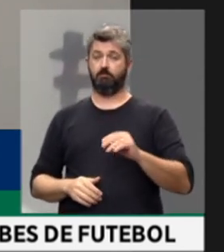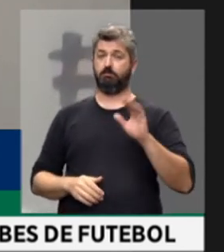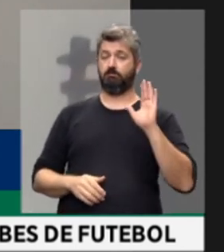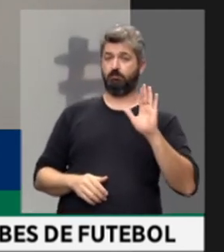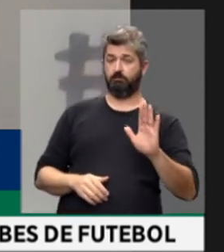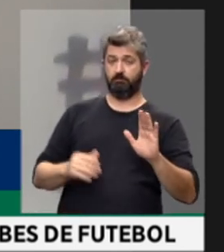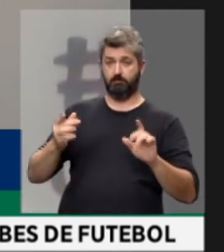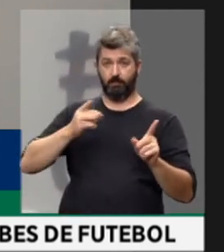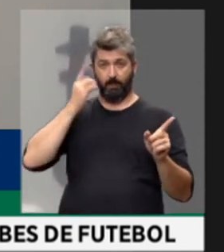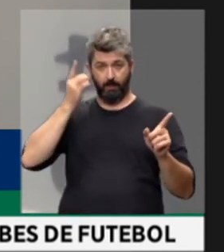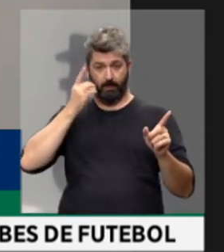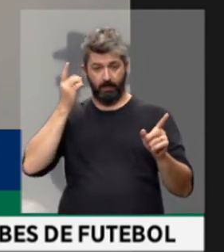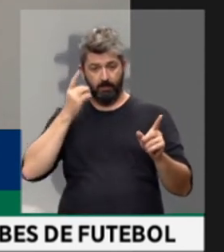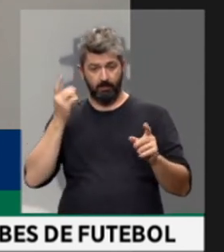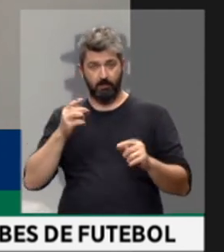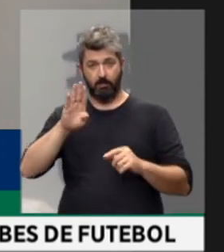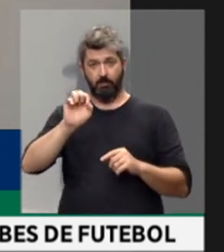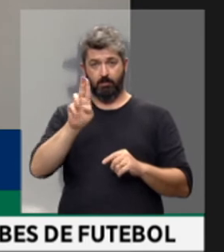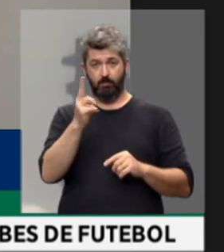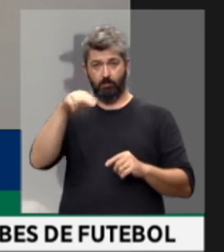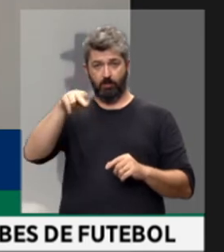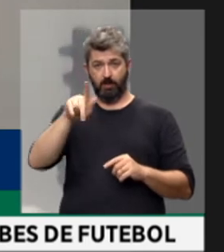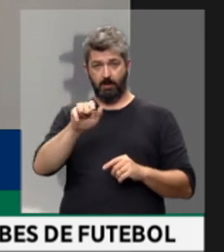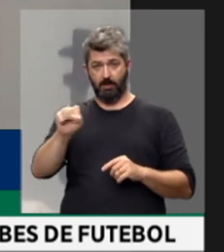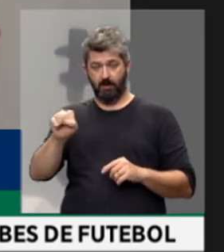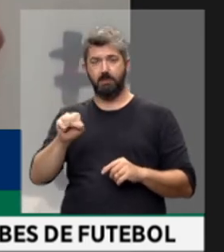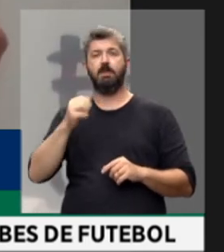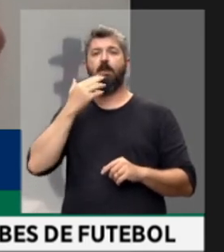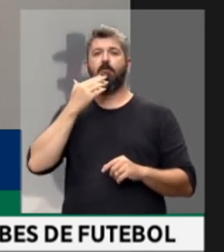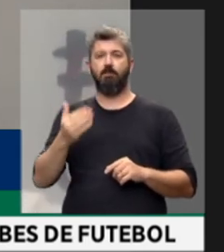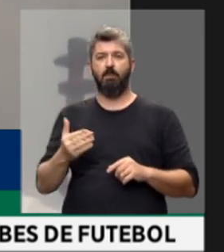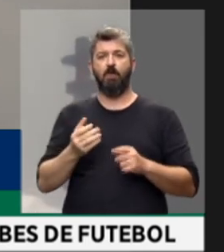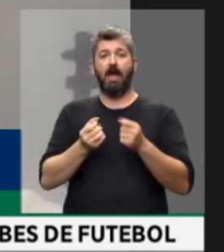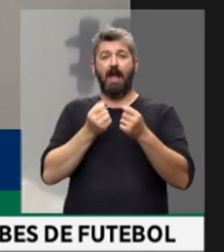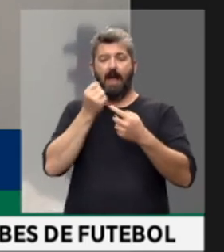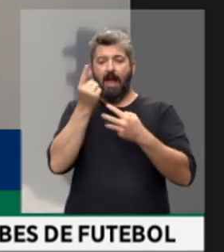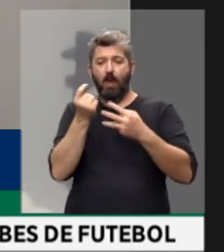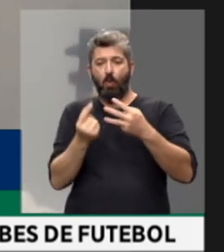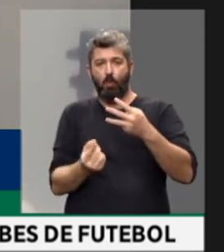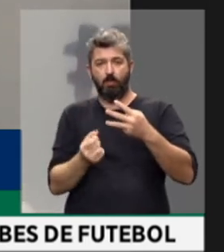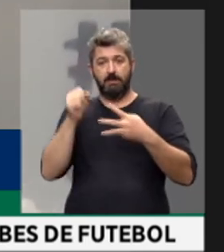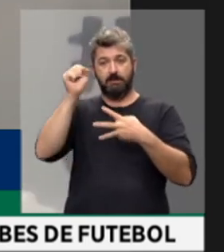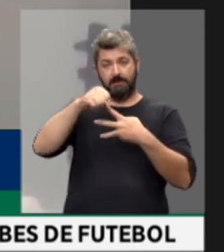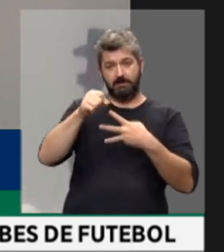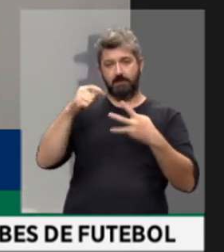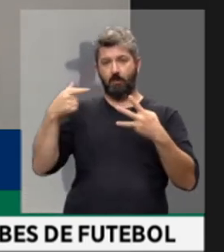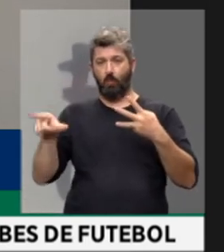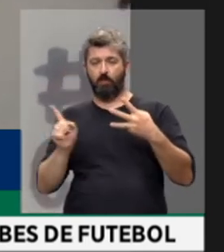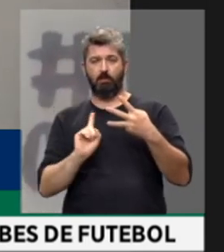PRESIDENTE, PELA ORDEM, SENHOR PRESIDENTE. EM NOME DO CIDADANIA, MDB, REPUBLICANOS. FAZ UMA SOLICITAÇÃO A